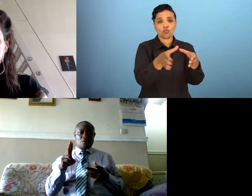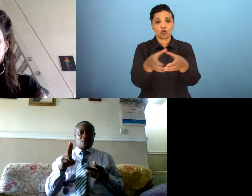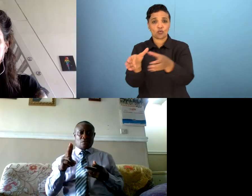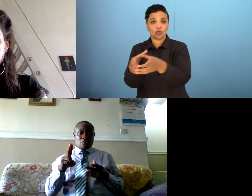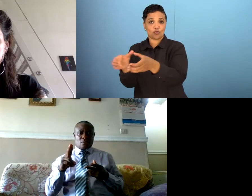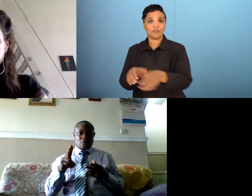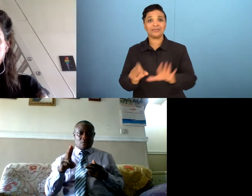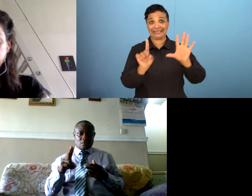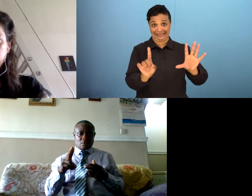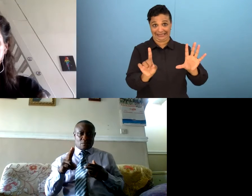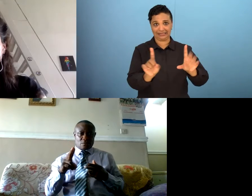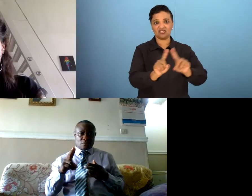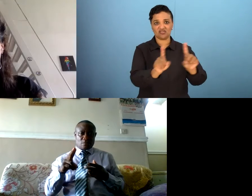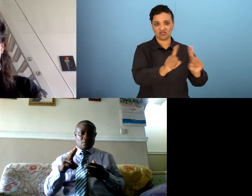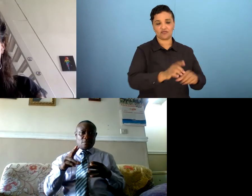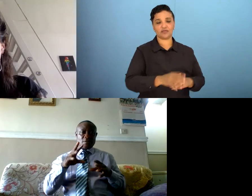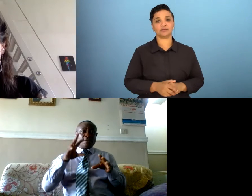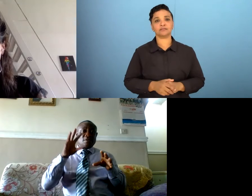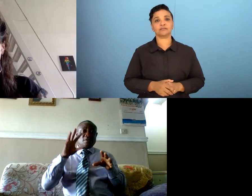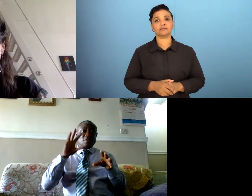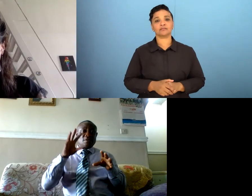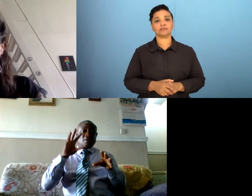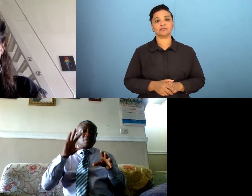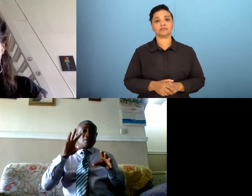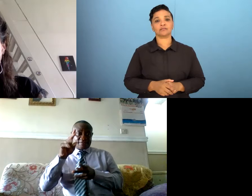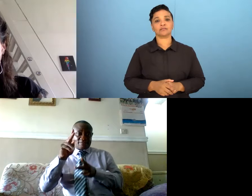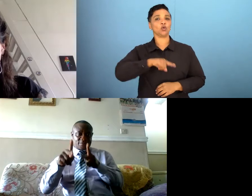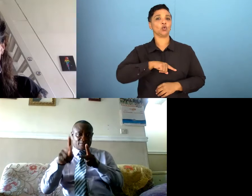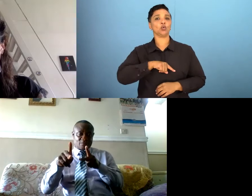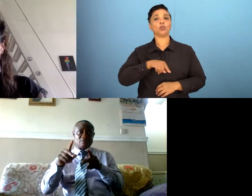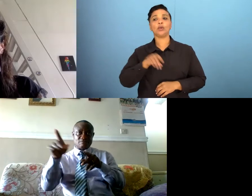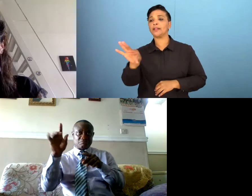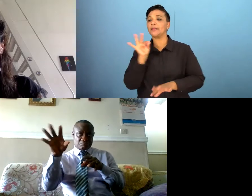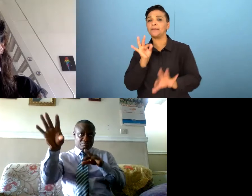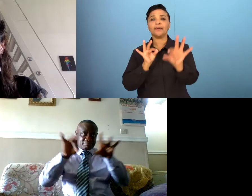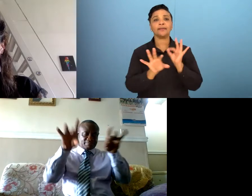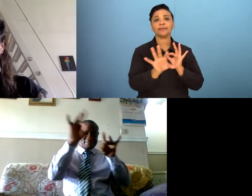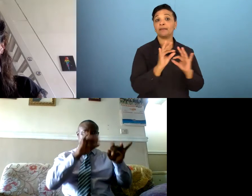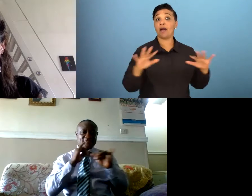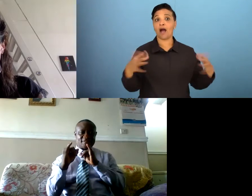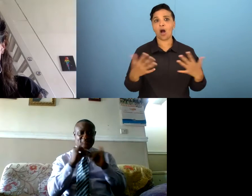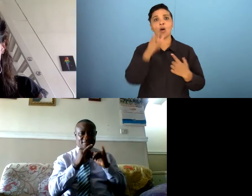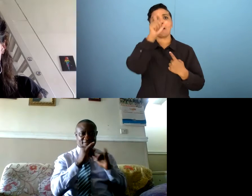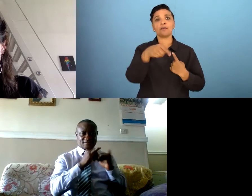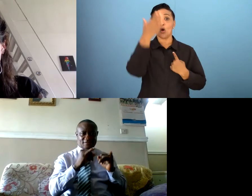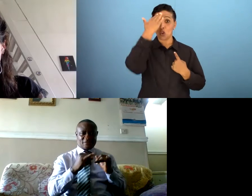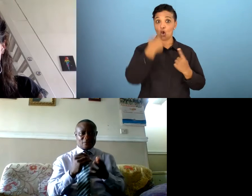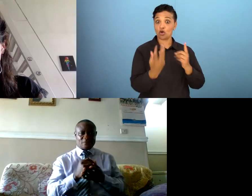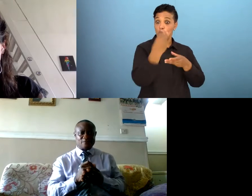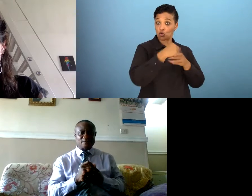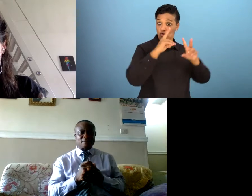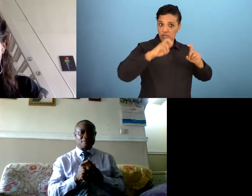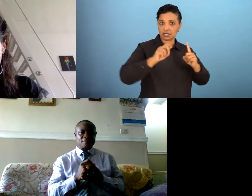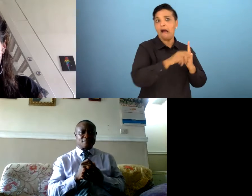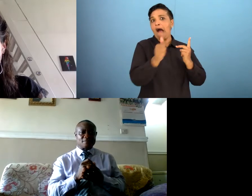encuestados y el resto representaban a personas con discapacidad.